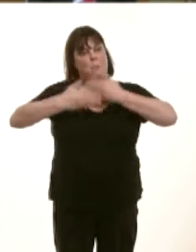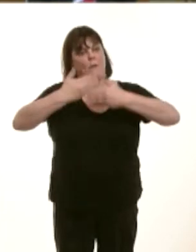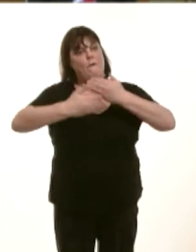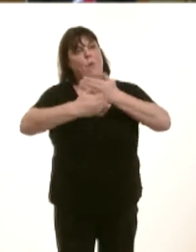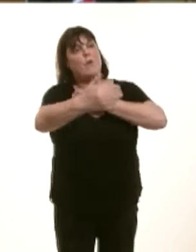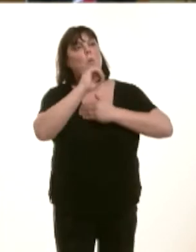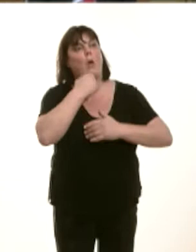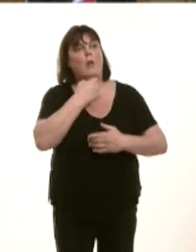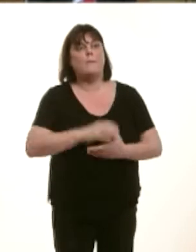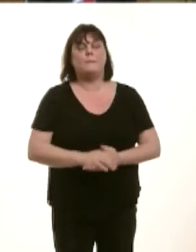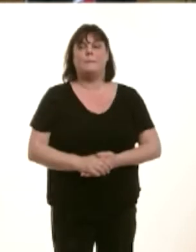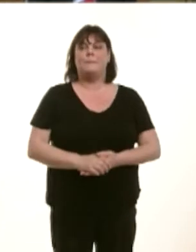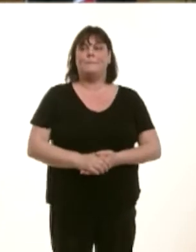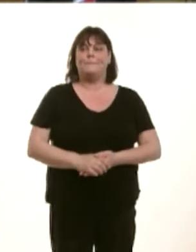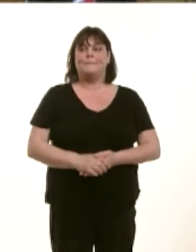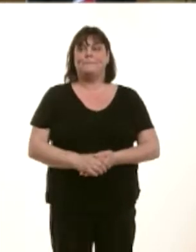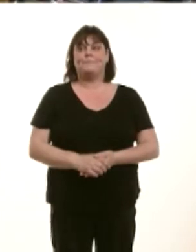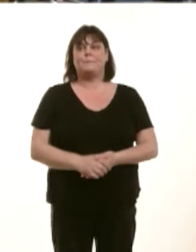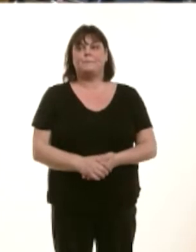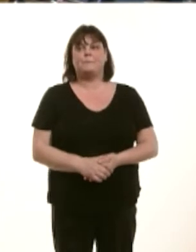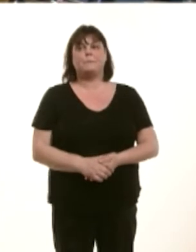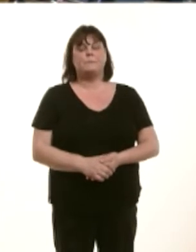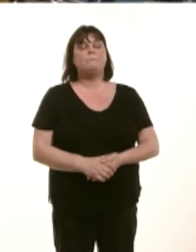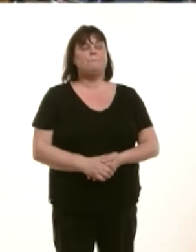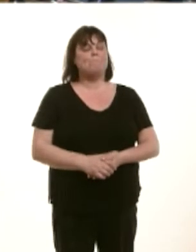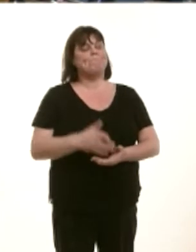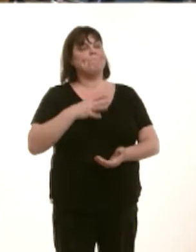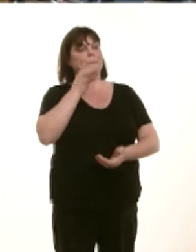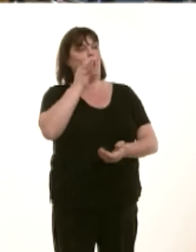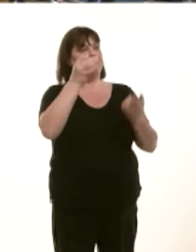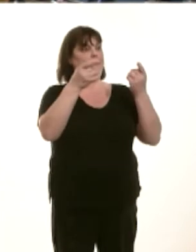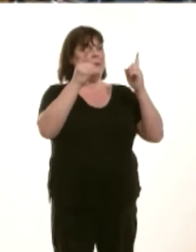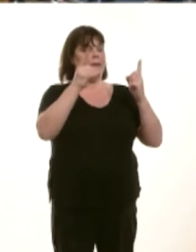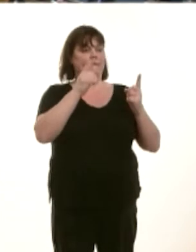Angela Burns: First Minister, Iím sure you agree that, for rural communities, mobile